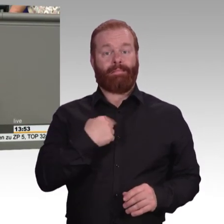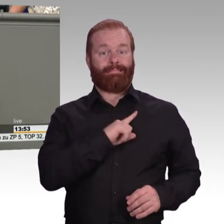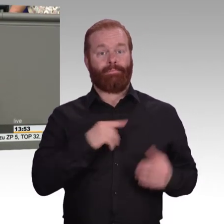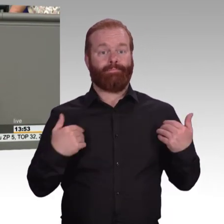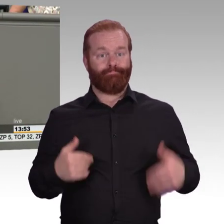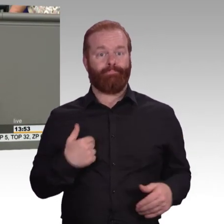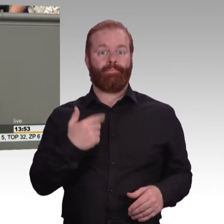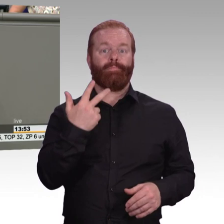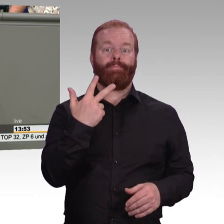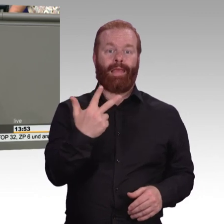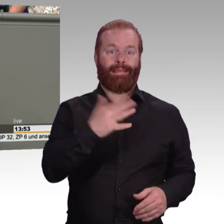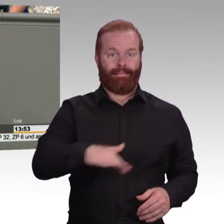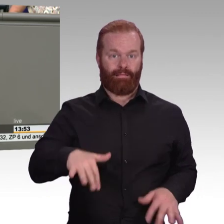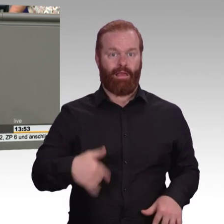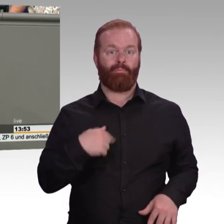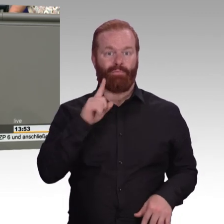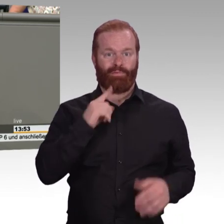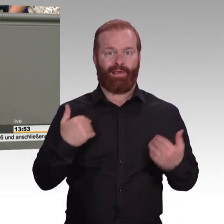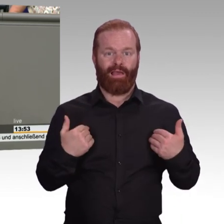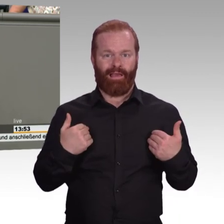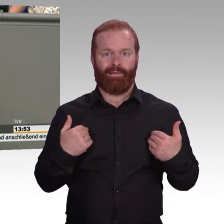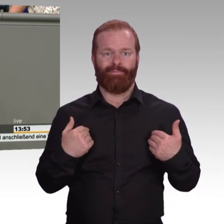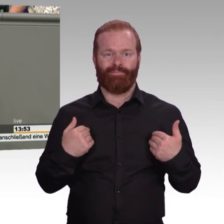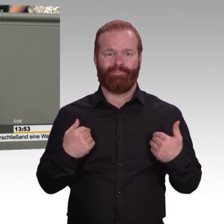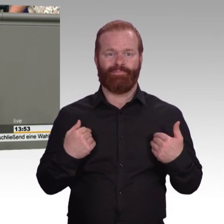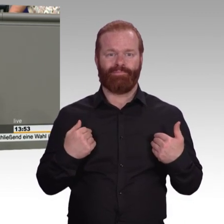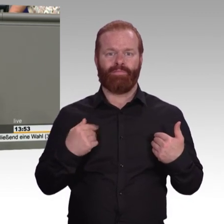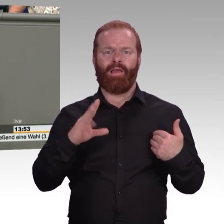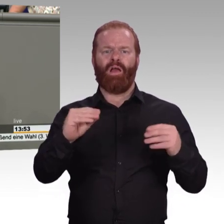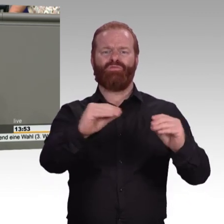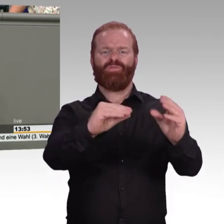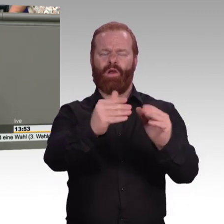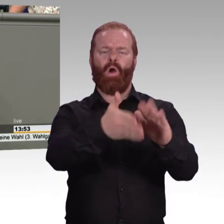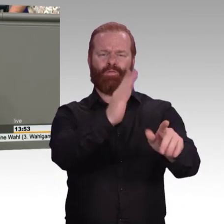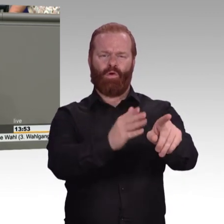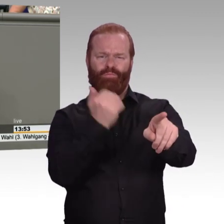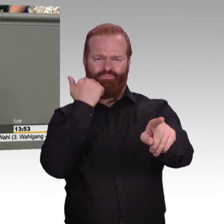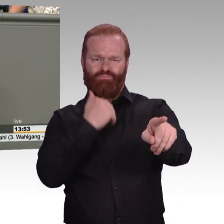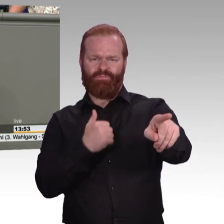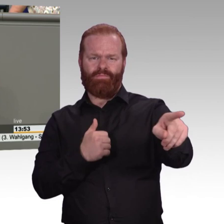als ehemalige Vorsitzende eines Kinder- und Jugendverbandes kann ich nur sagen, unsere Kinder sind großartig